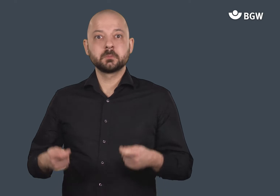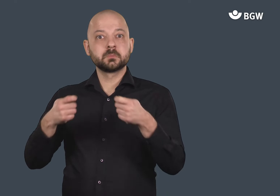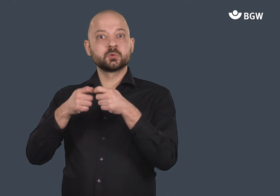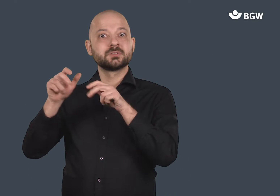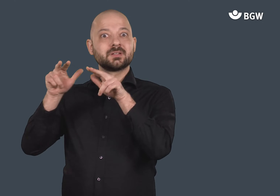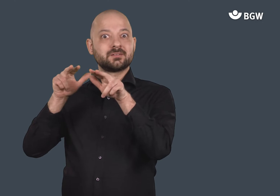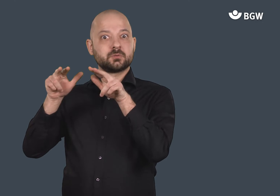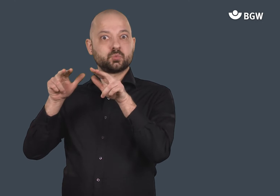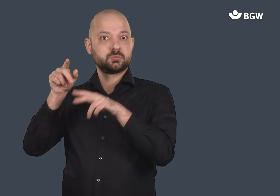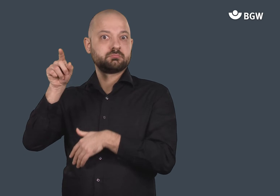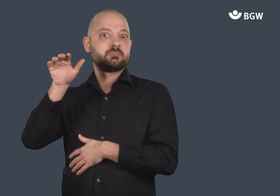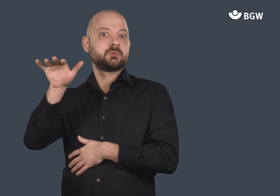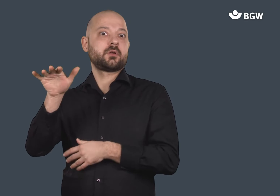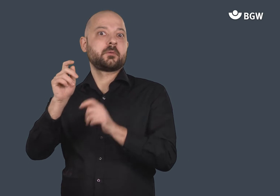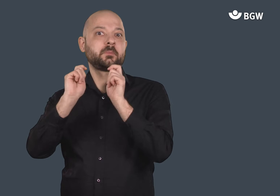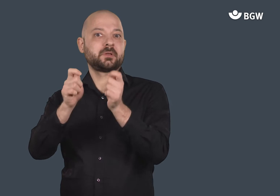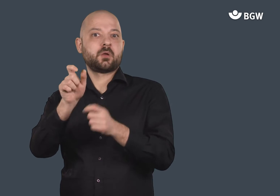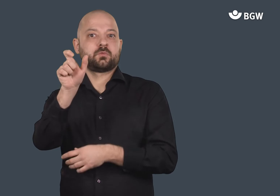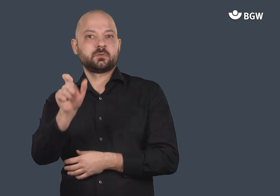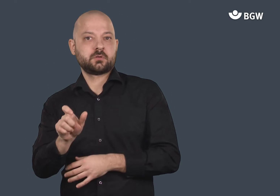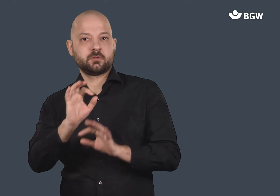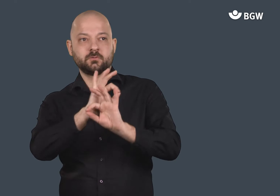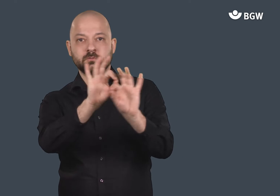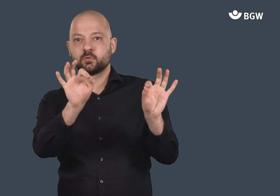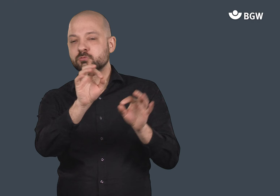Beim Beauftragten der Bundesregierung für die Belange